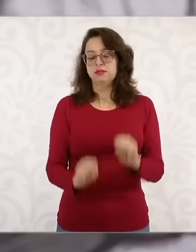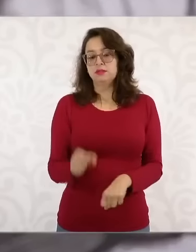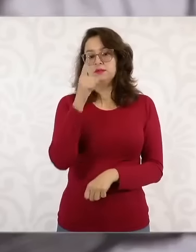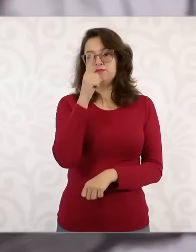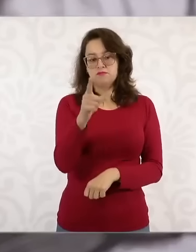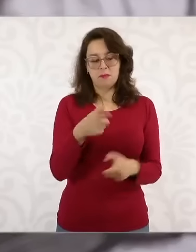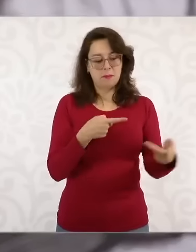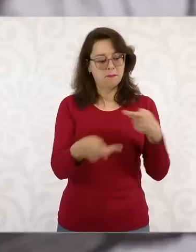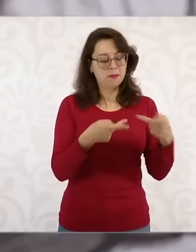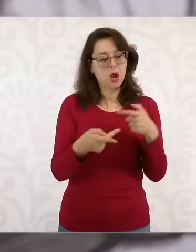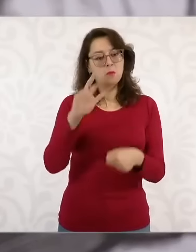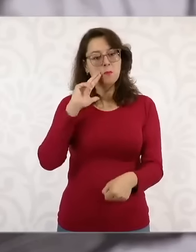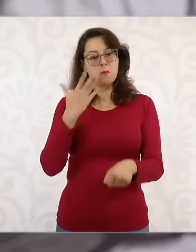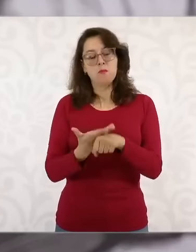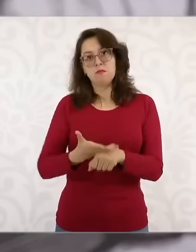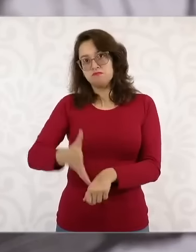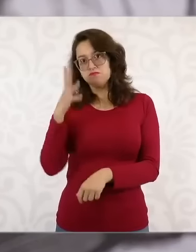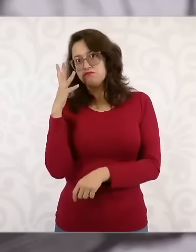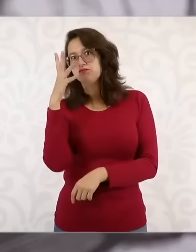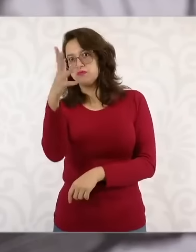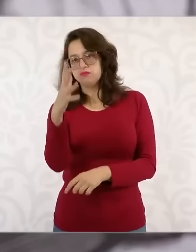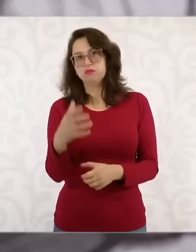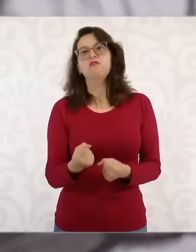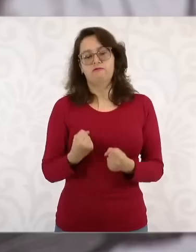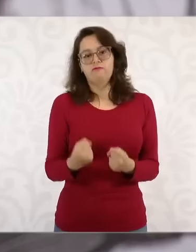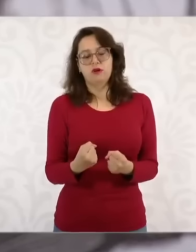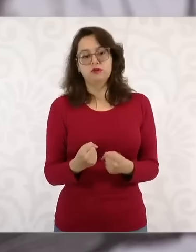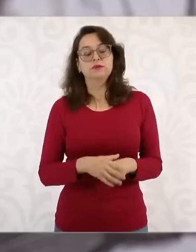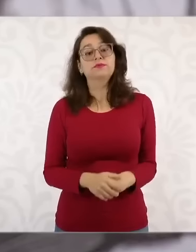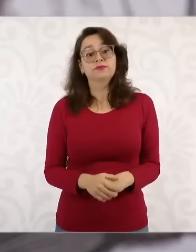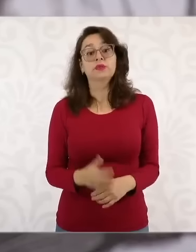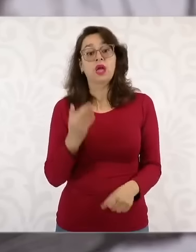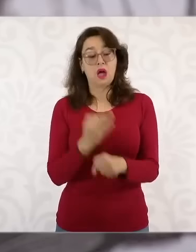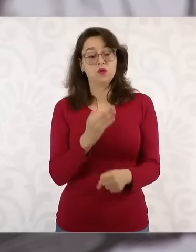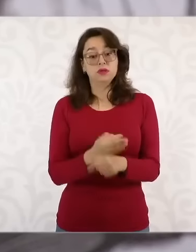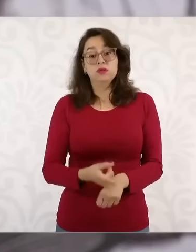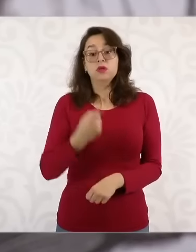responsabilidad y convisión de largo plazo. Lo que hoy presentamos son decisiones técnicas y